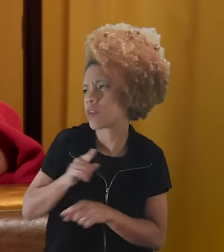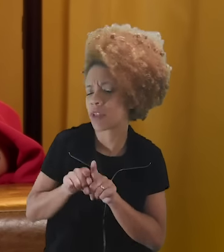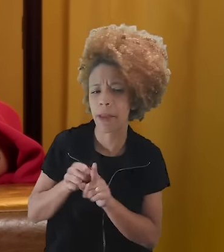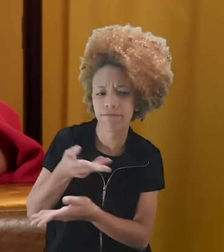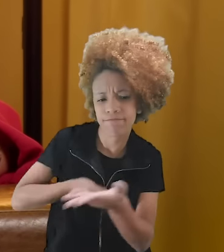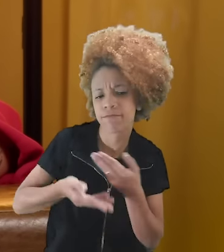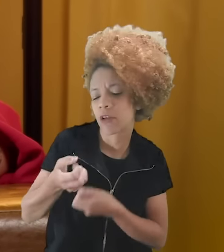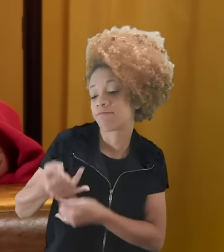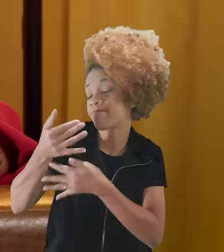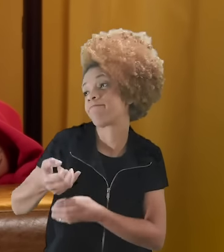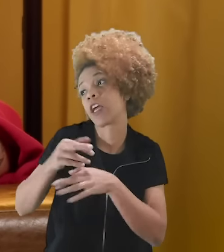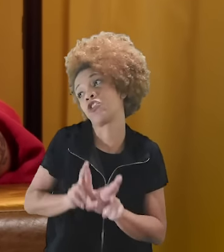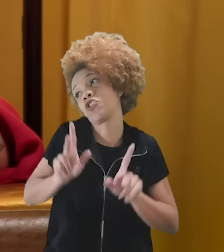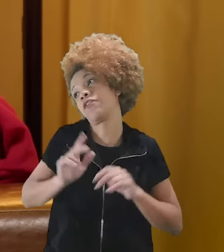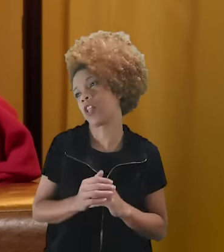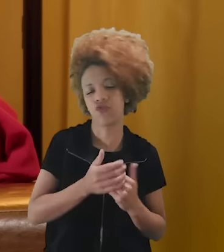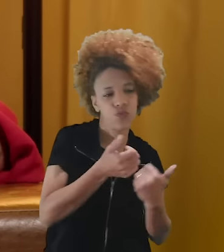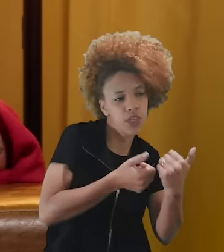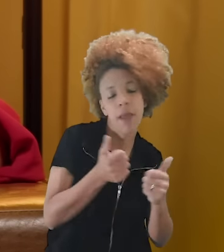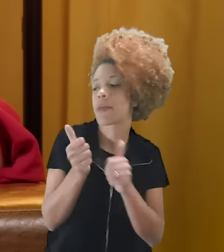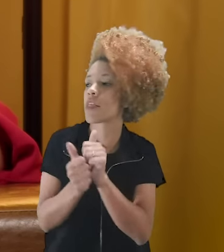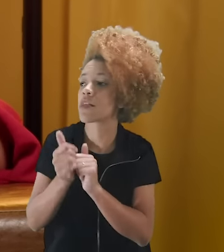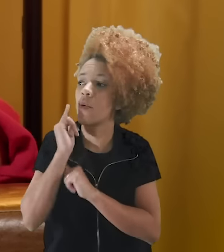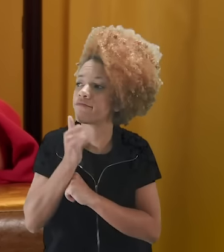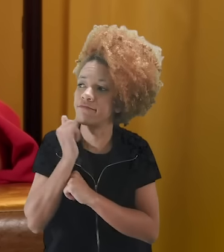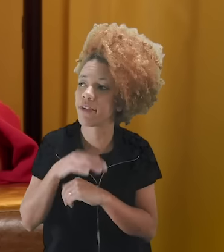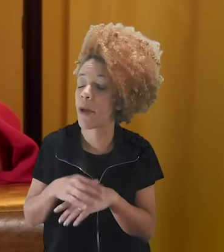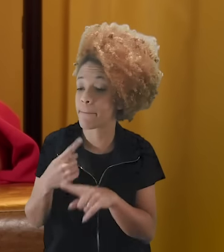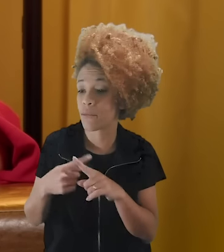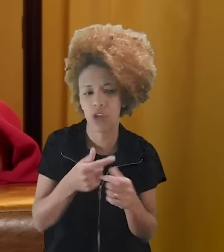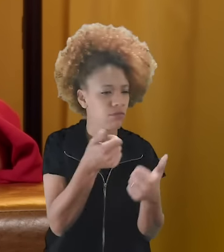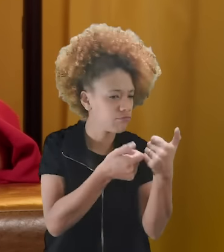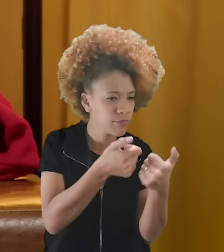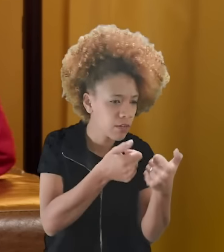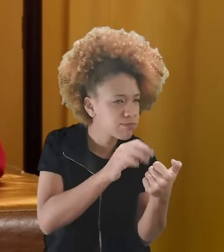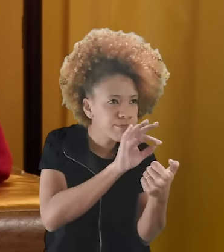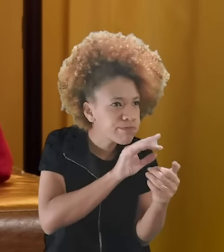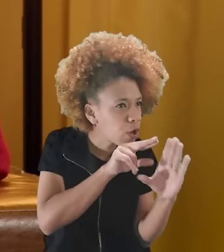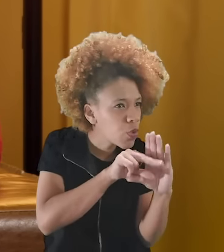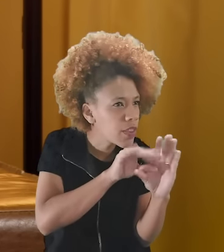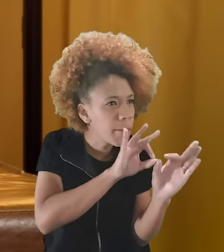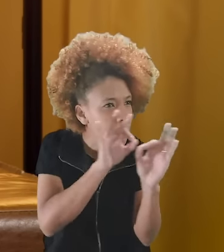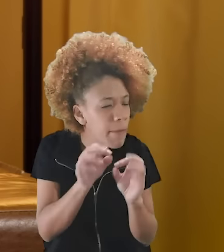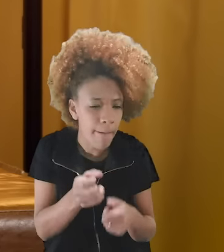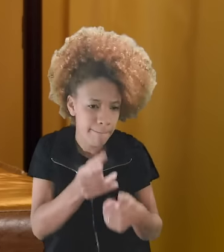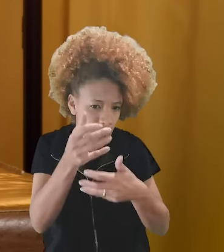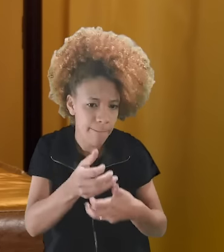de interagir com o chat isso que é uma coisa diferente né dos games e do futebol da narração em si porque os games você tá direto ali no no stream você tem o seu chat Você pode falar com